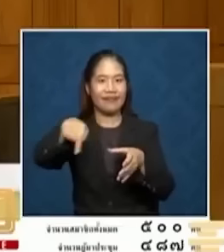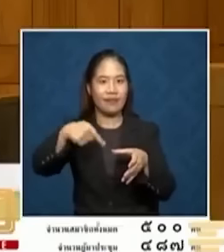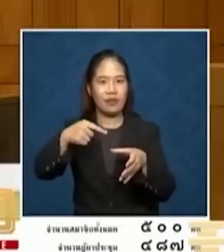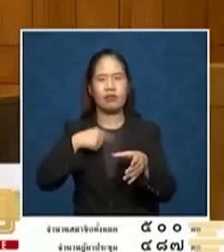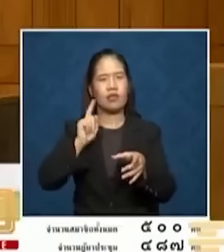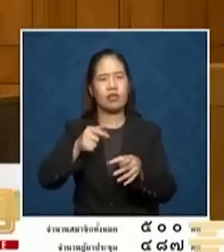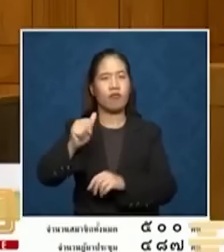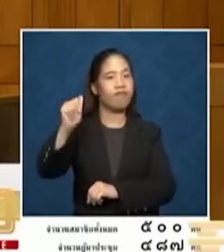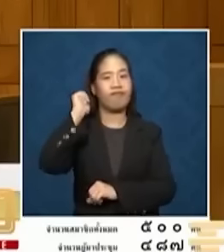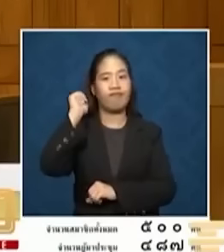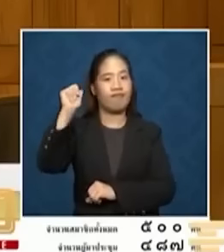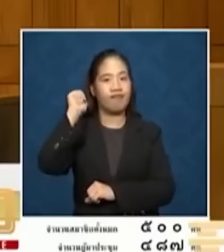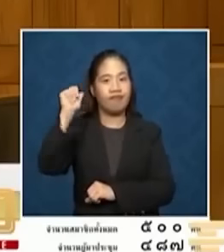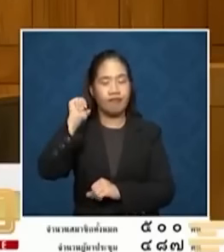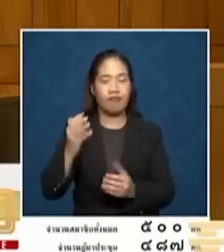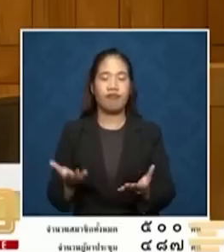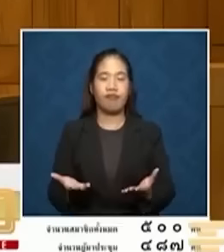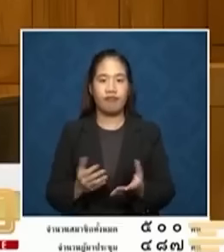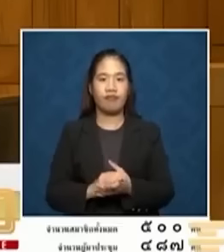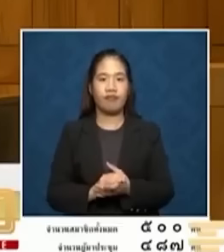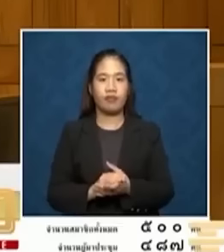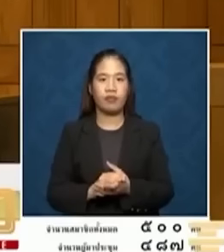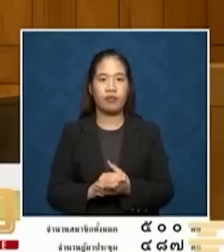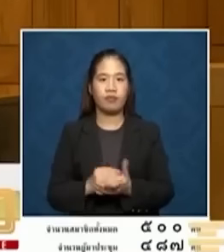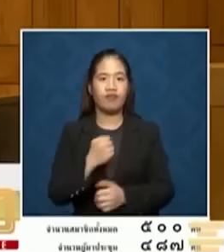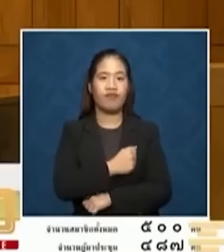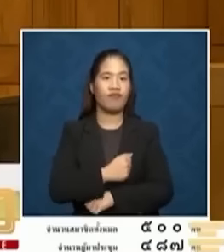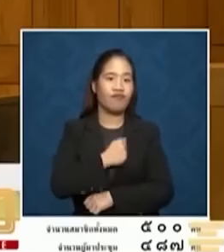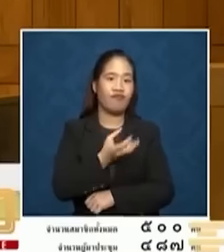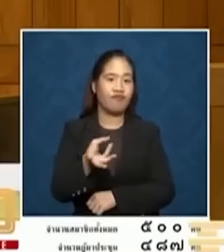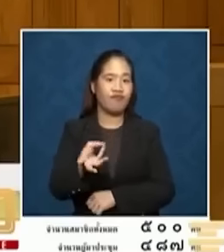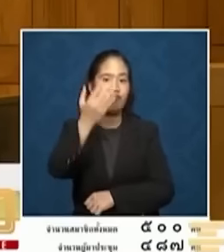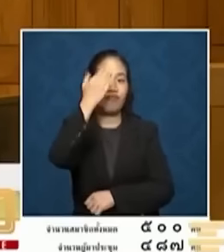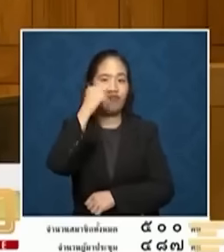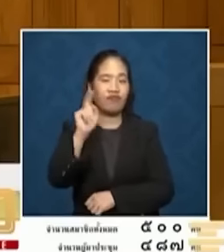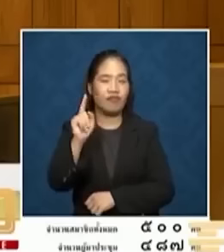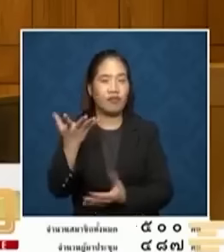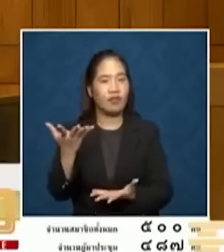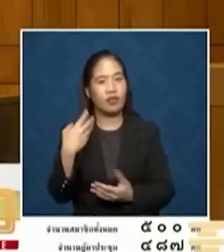เรือนจำต่ออืเช่นโรคไตวายระยะสุดท้าย มะเร็งระยะสุดท้ายสมองเสื่อมอัลไซเมอร์อื